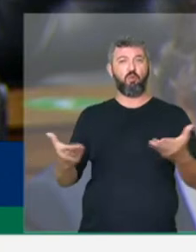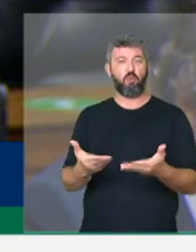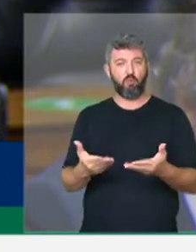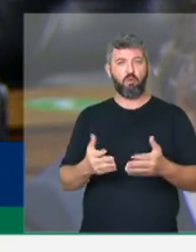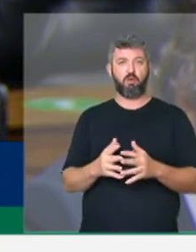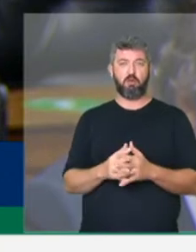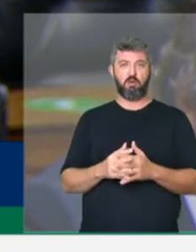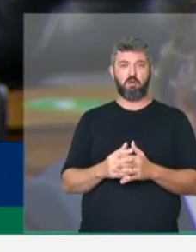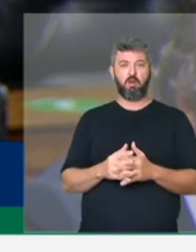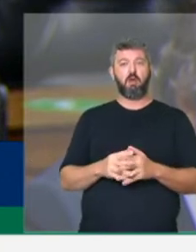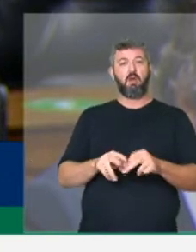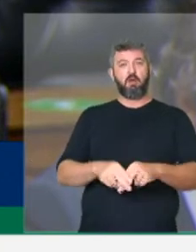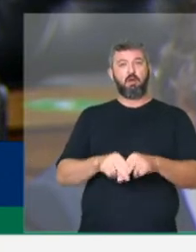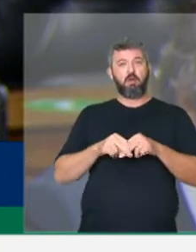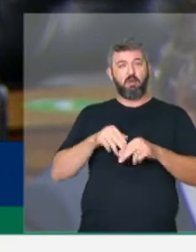COMO SE ACHAM. APROVADO.